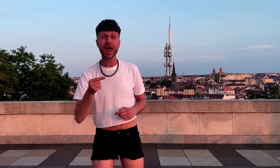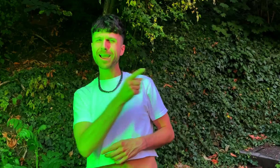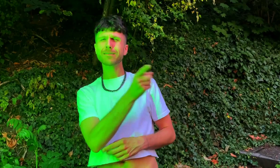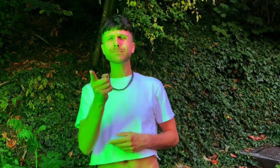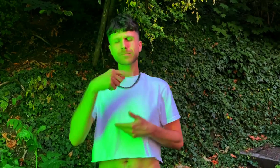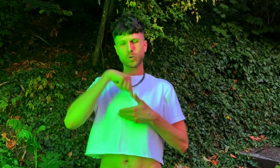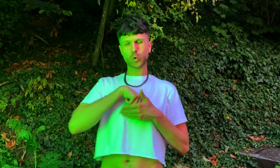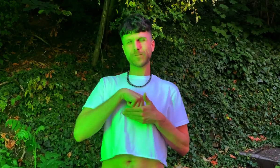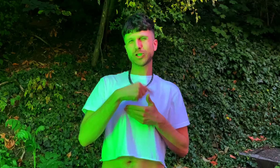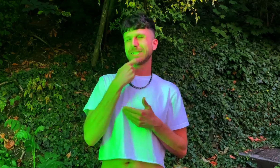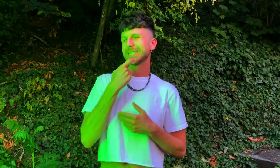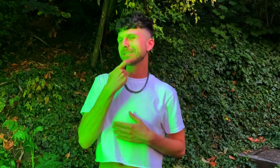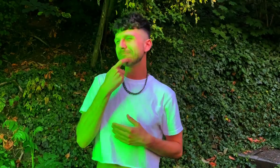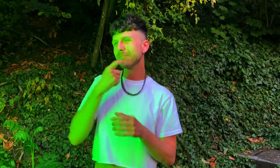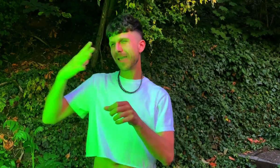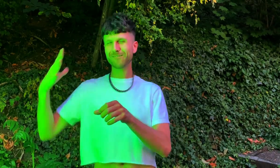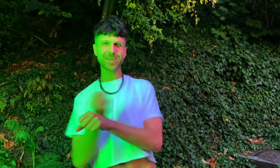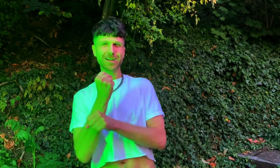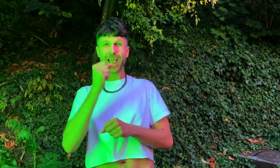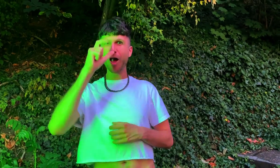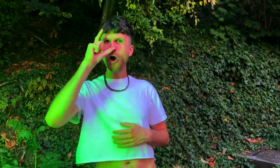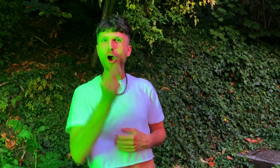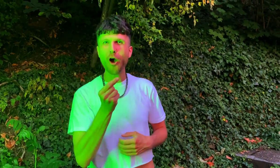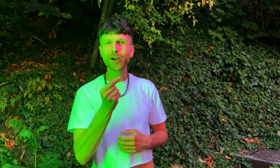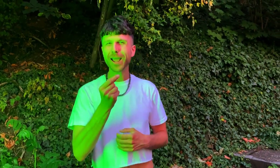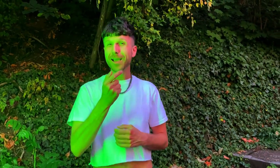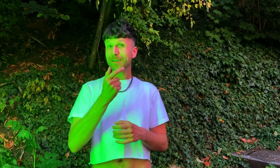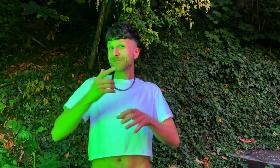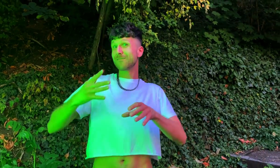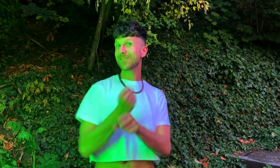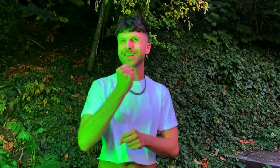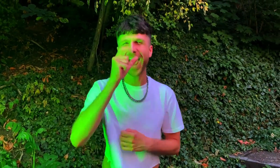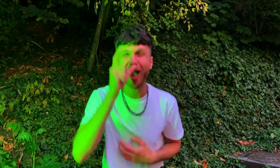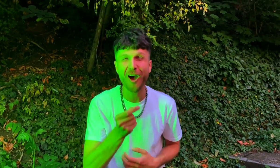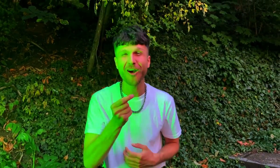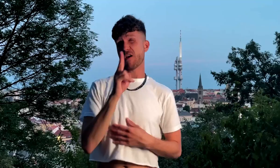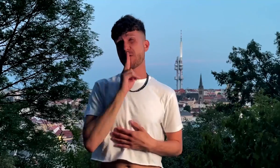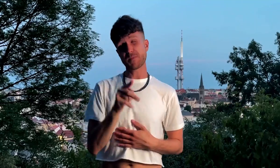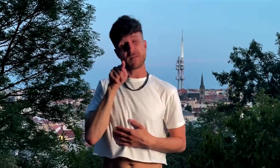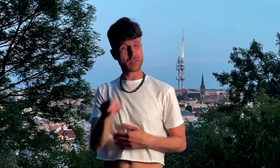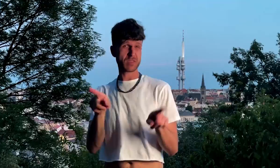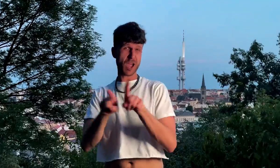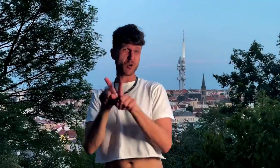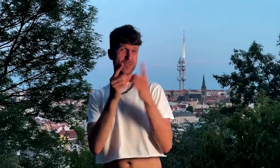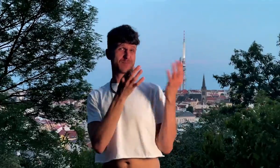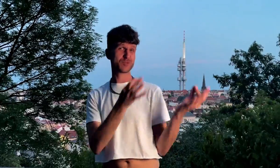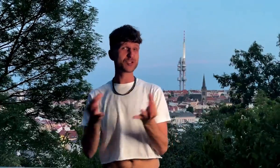A když strašně moc chceš, aby vyhrál orel, prosíte, aby to byl orel, to je ta tvá odpověď.